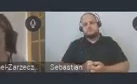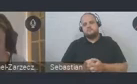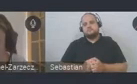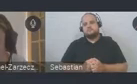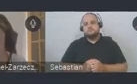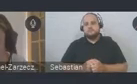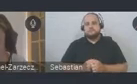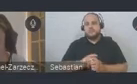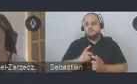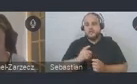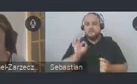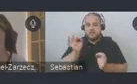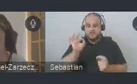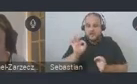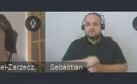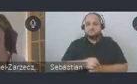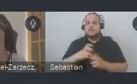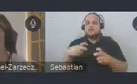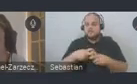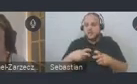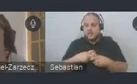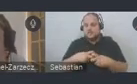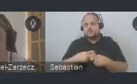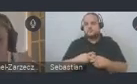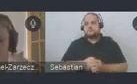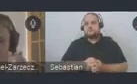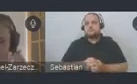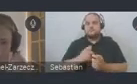"Konsumpcja informacji", "obsługa Internetu, urządzeń mobilnych".